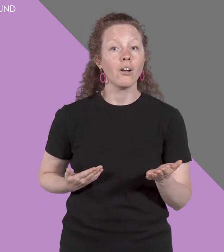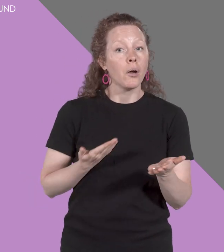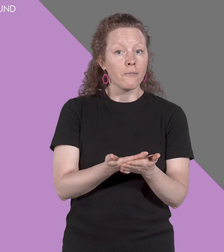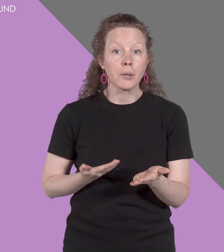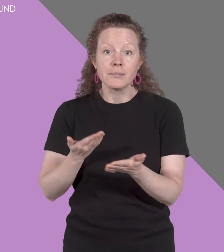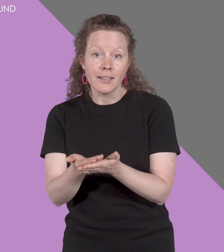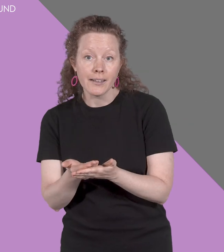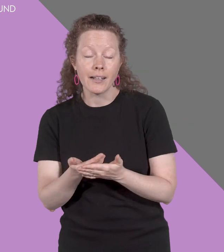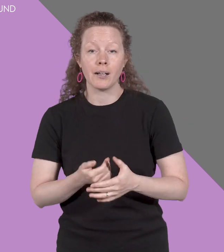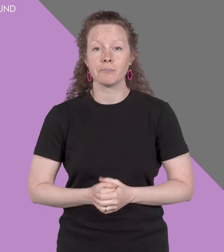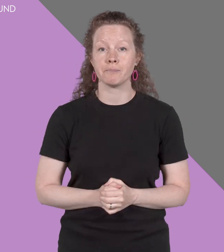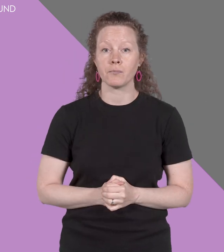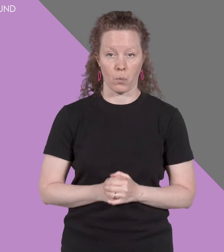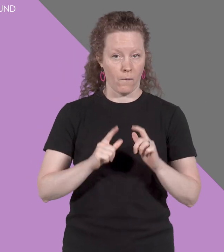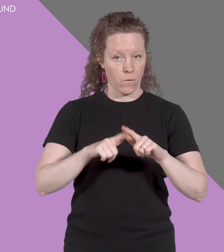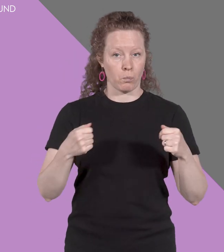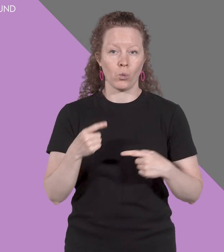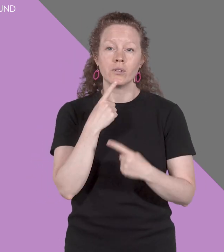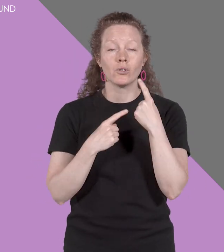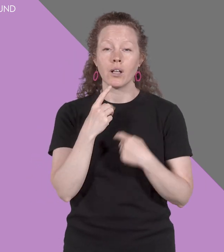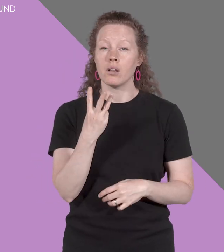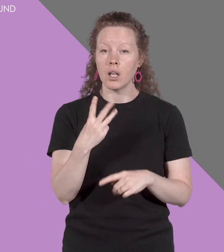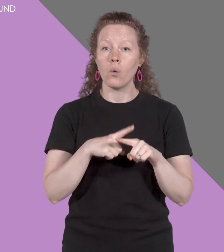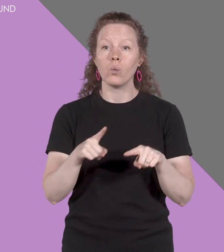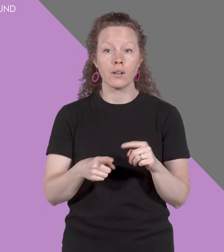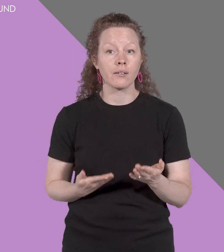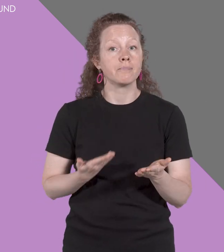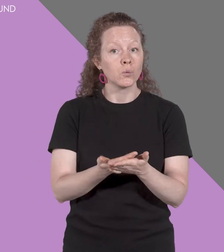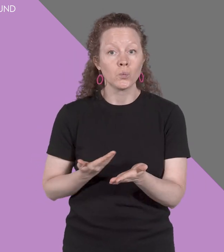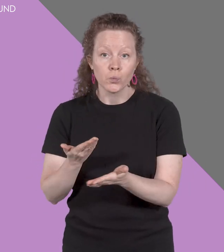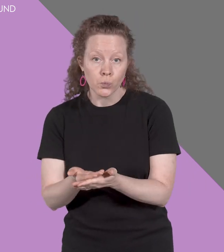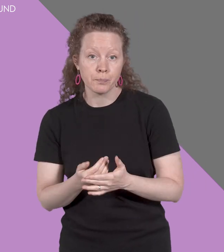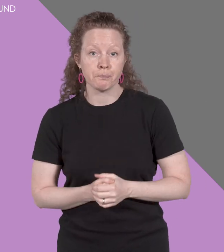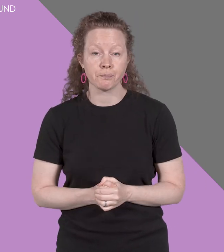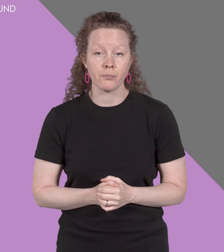Förbundsmötet behandlade tre framställningar som gjorts av föreningarna, -